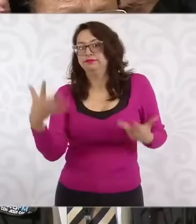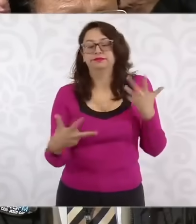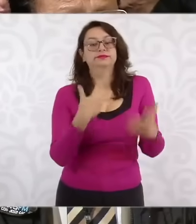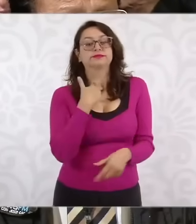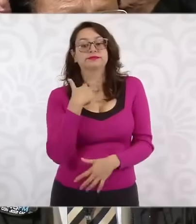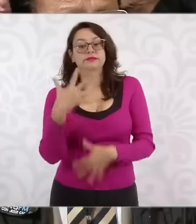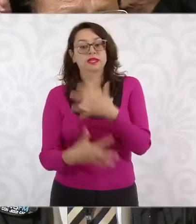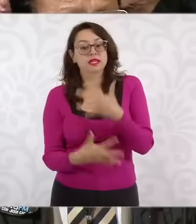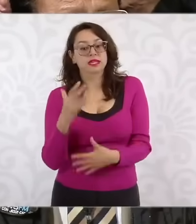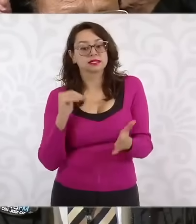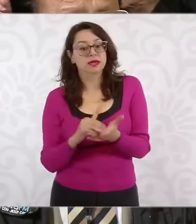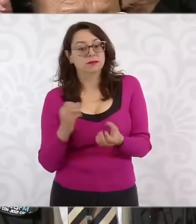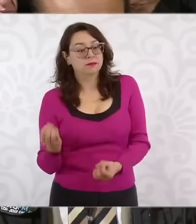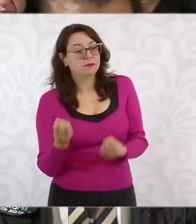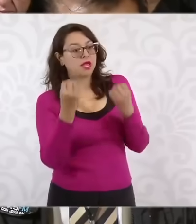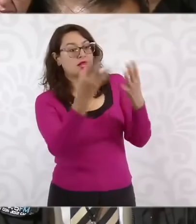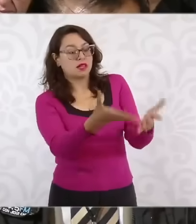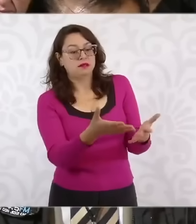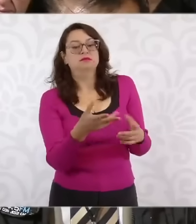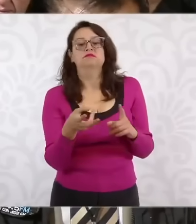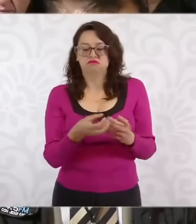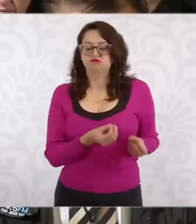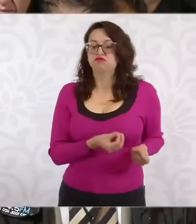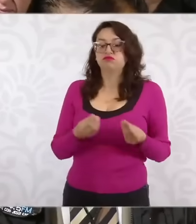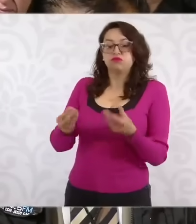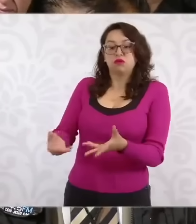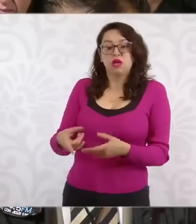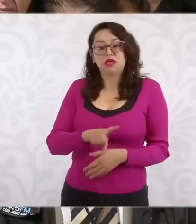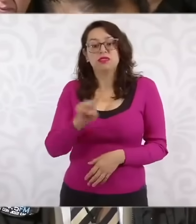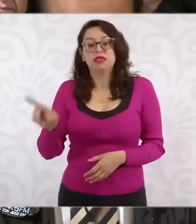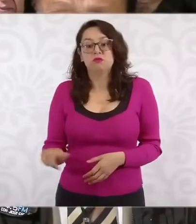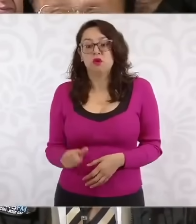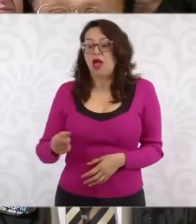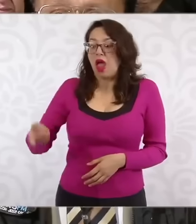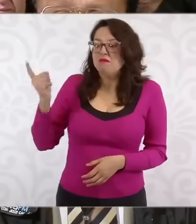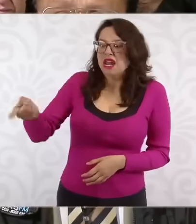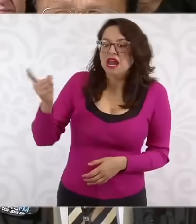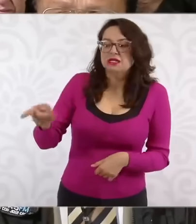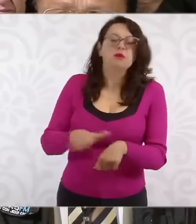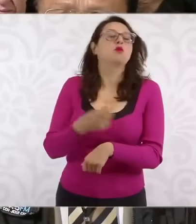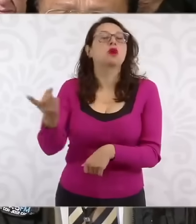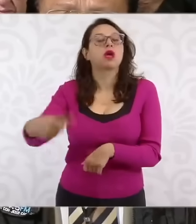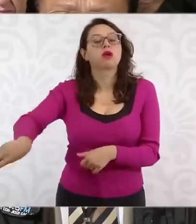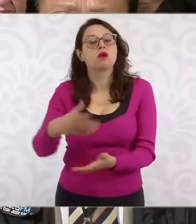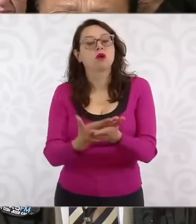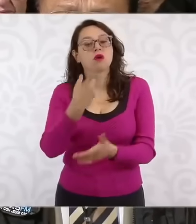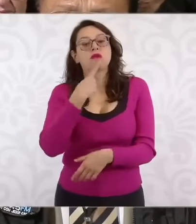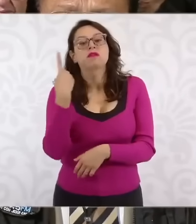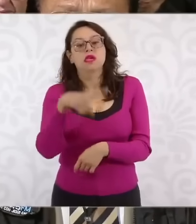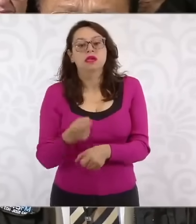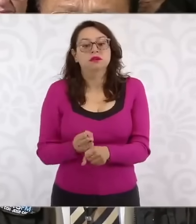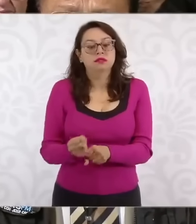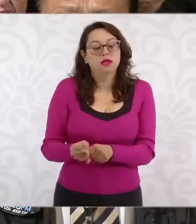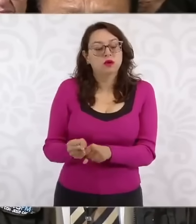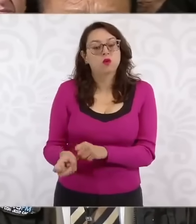los entregan y pero los amenazan porque fueron a poner la denuncia. Denunciaron tortura, secuestro,